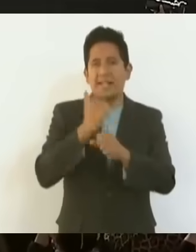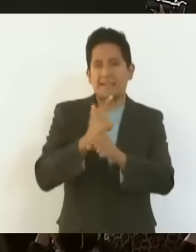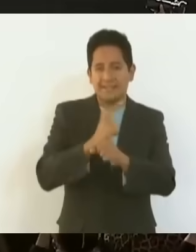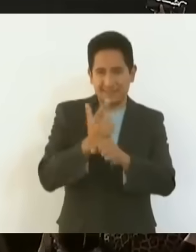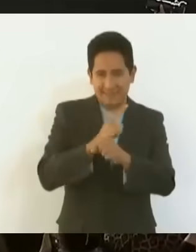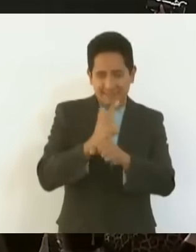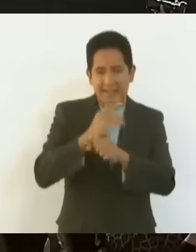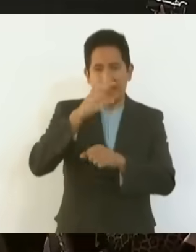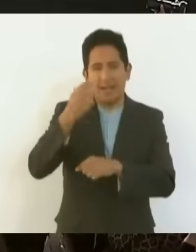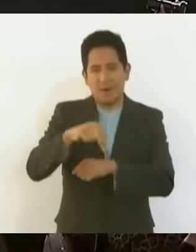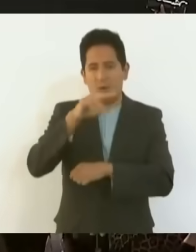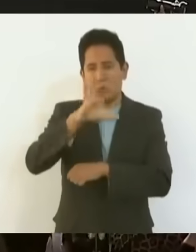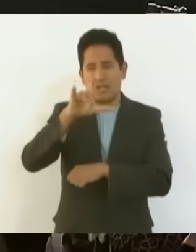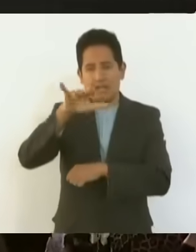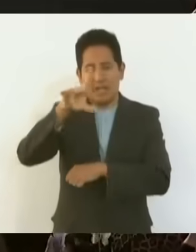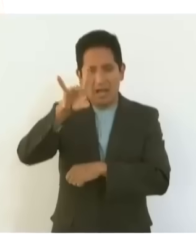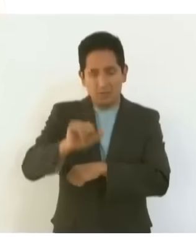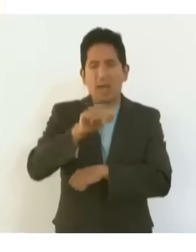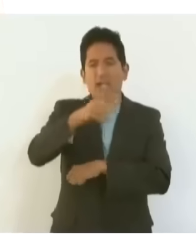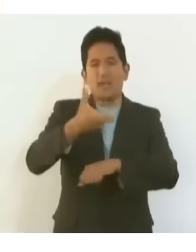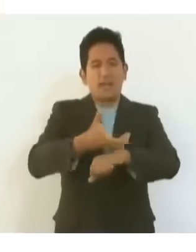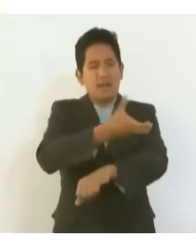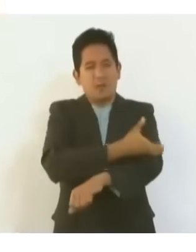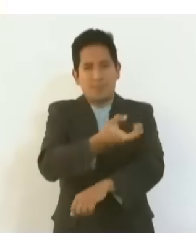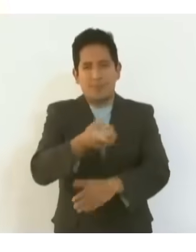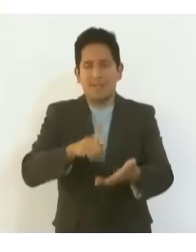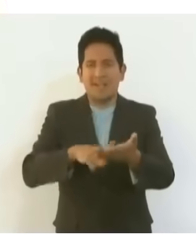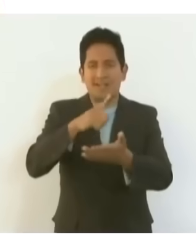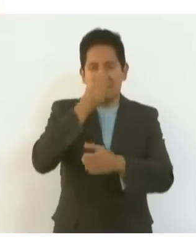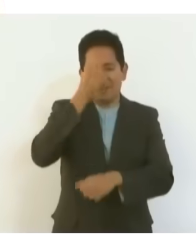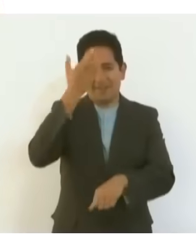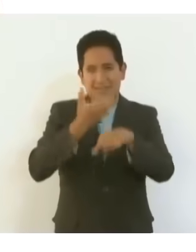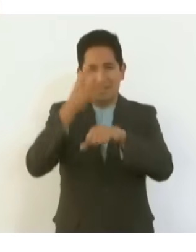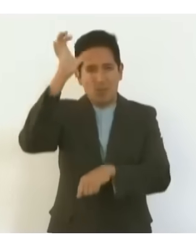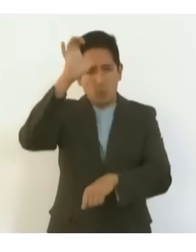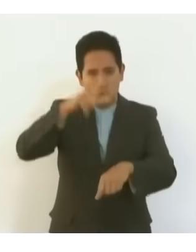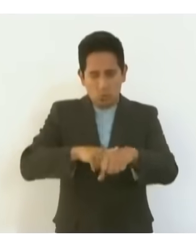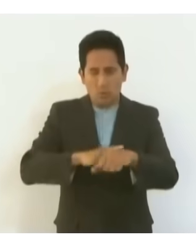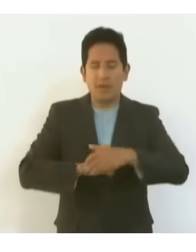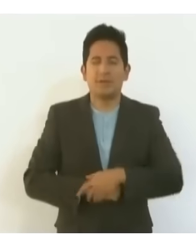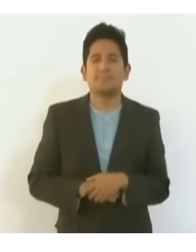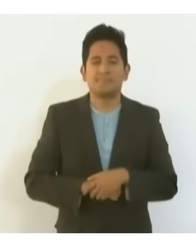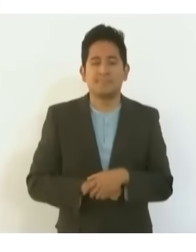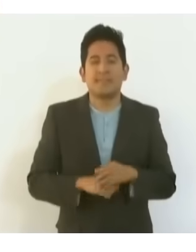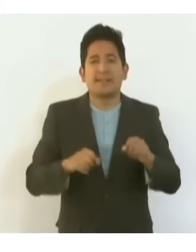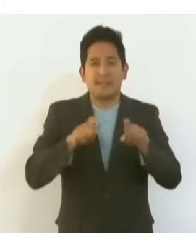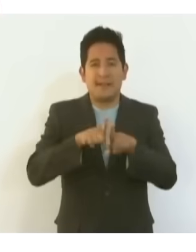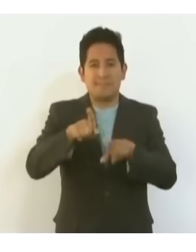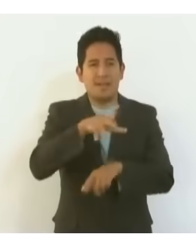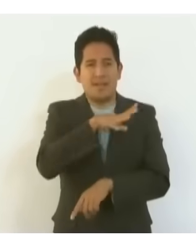compañera del gabinete federal, secretaria de cultura, por supuesto, al general Hernán Cortés,